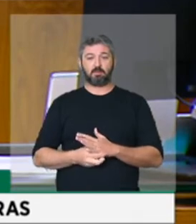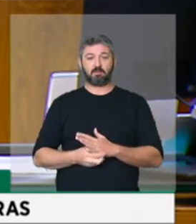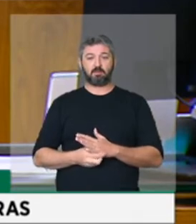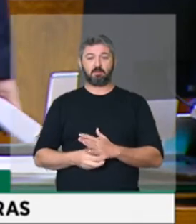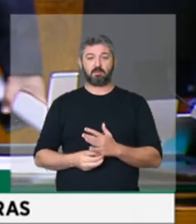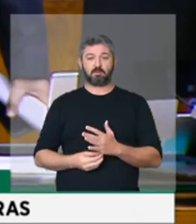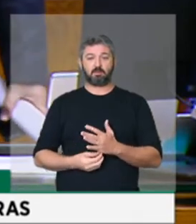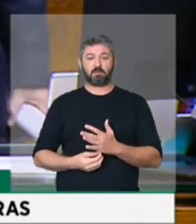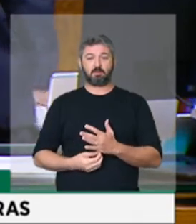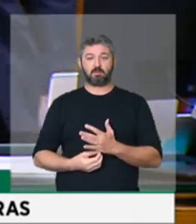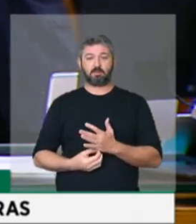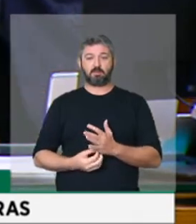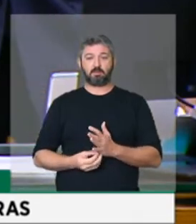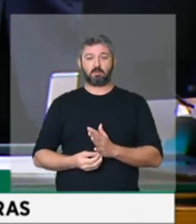O-- [INTERRUPÇÃO NO ÁUDIO] -- [PRESIDENTE]: ESTÁ